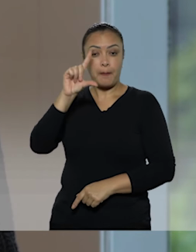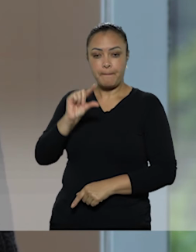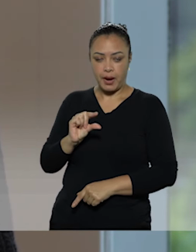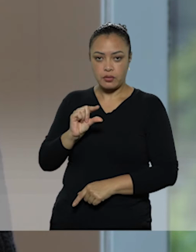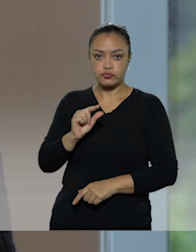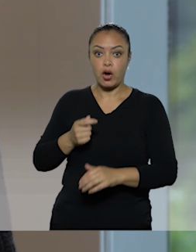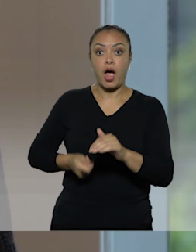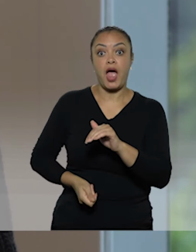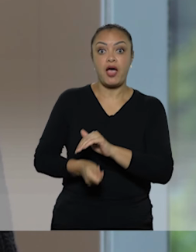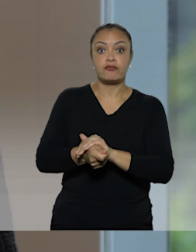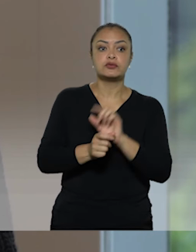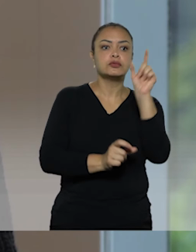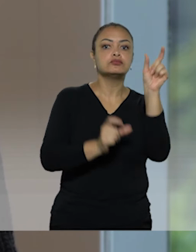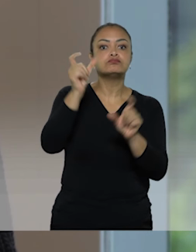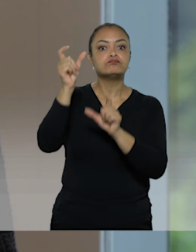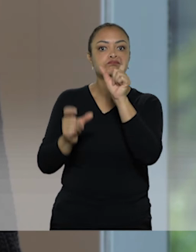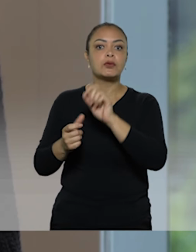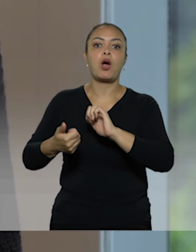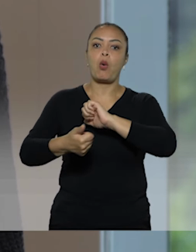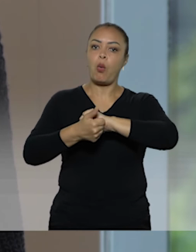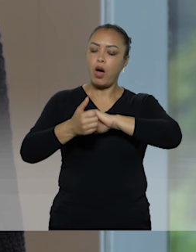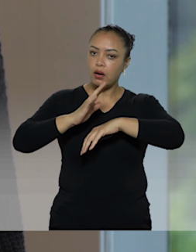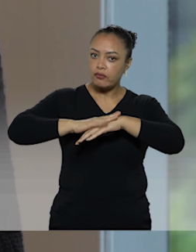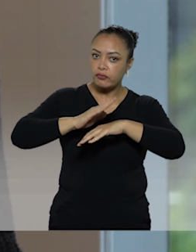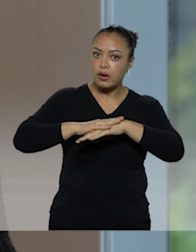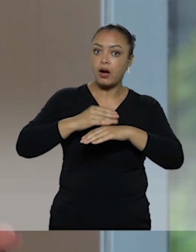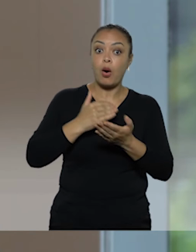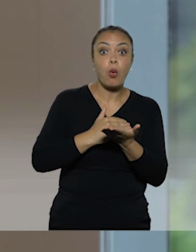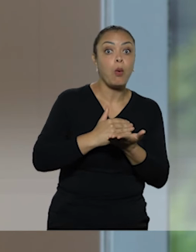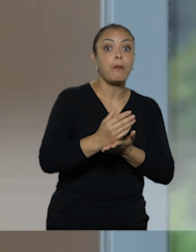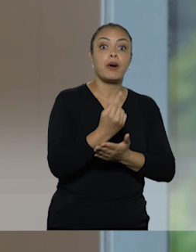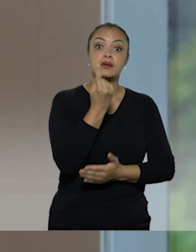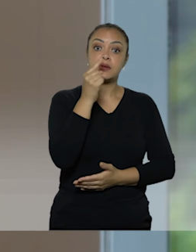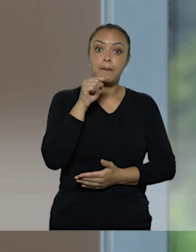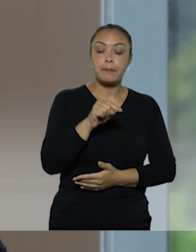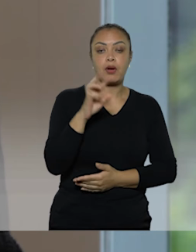É destinado a investidores qualificados e tem aplicação inicial de R$ 1.000.